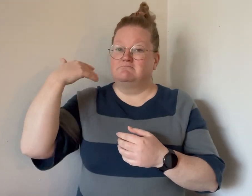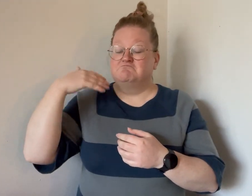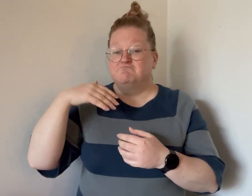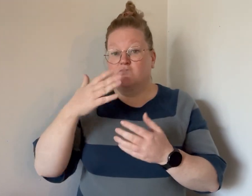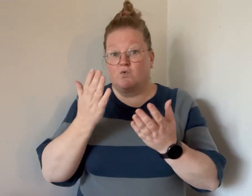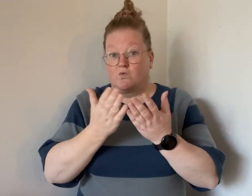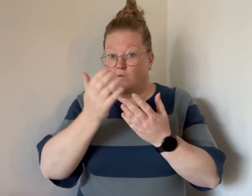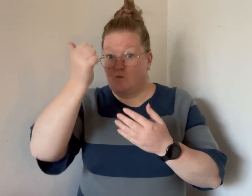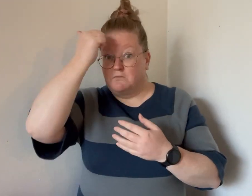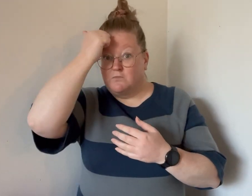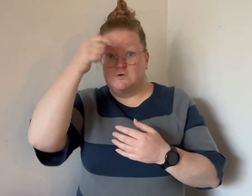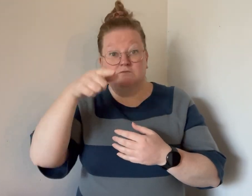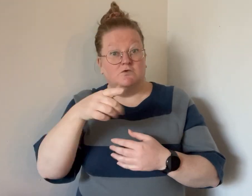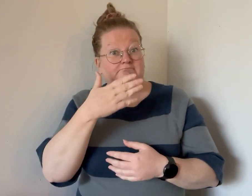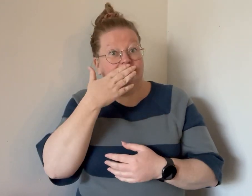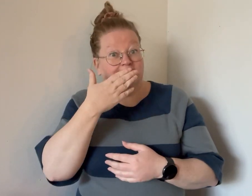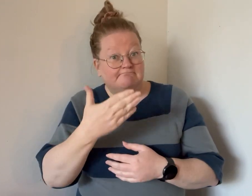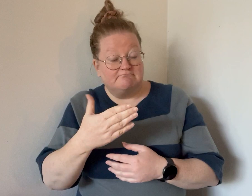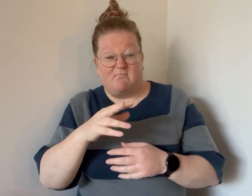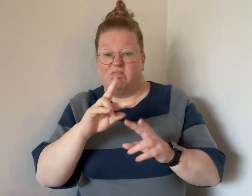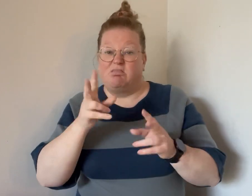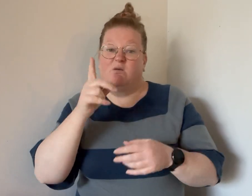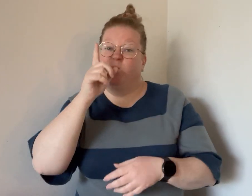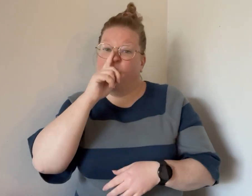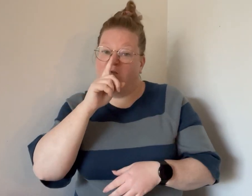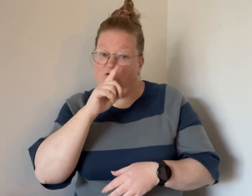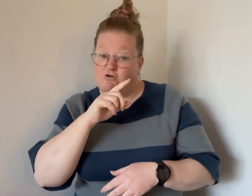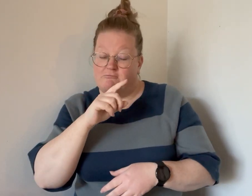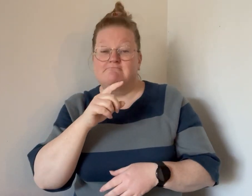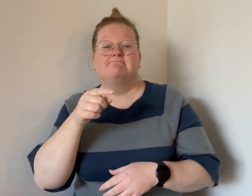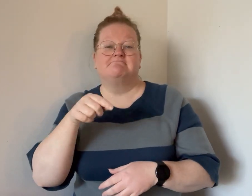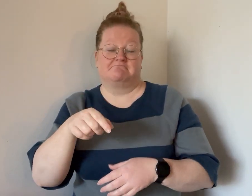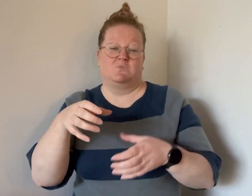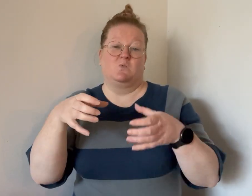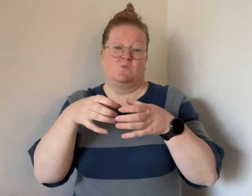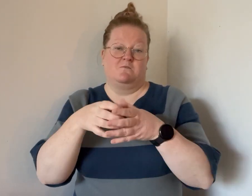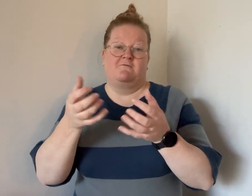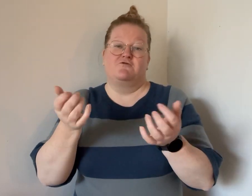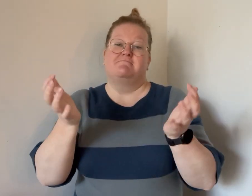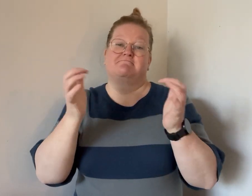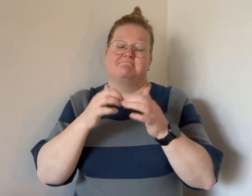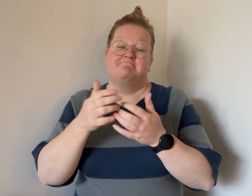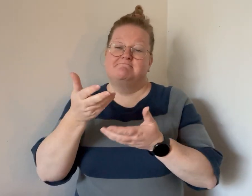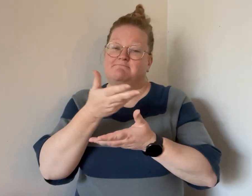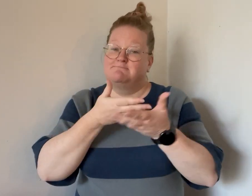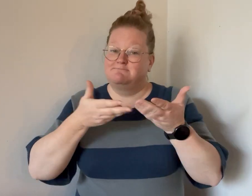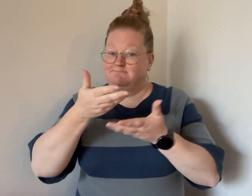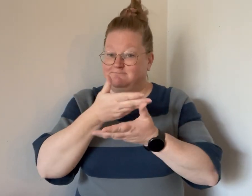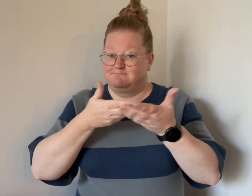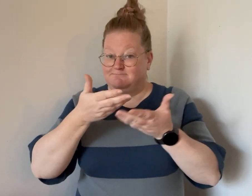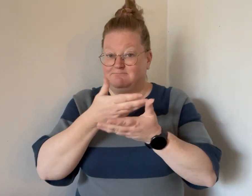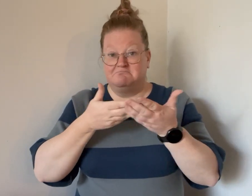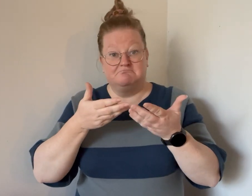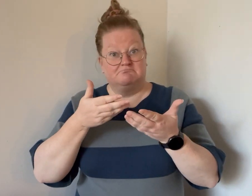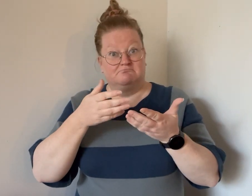Olivatpa koulumuistot hyviä tai huonoja, - kaveriryhmässä voit keskustella niistä ihmisten kanssa, -